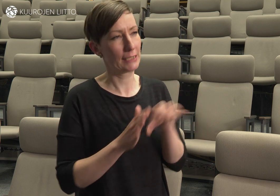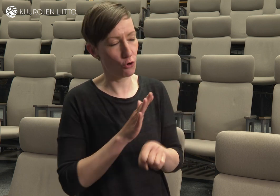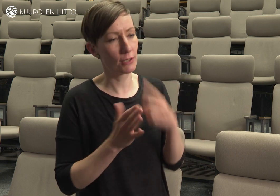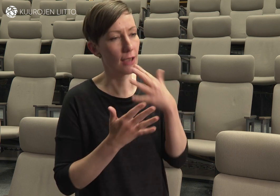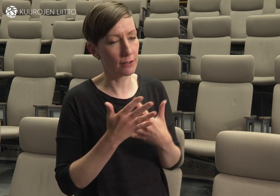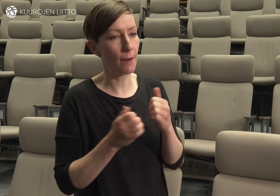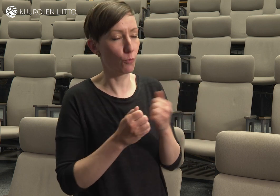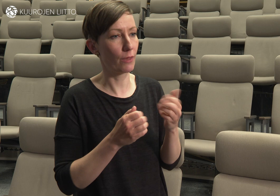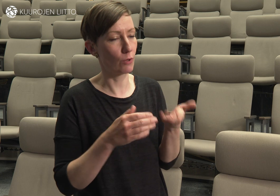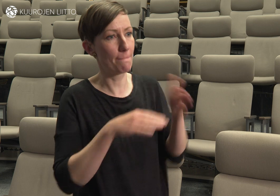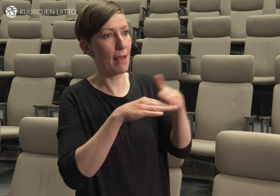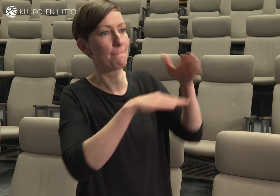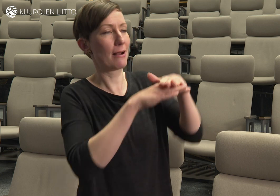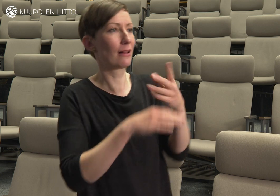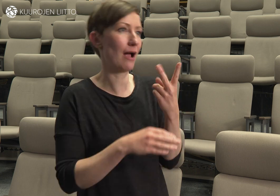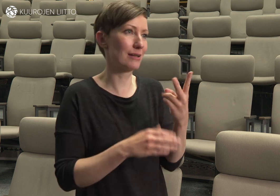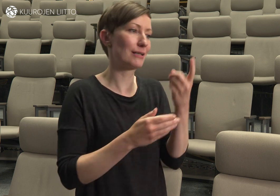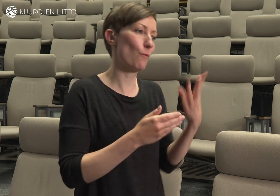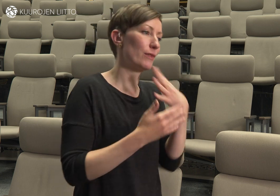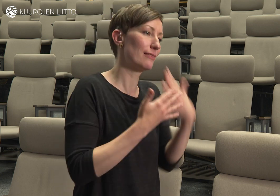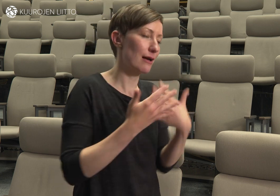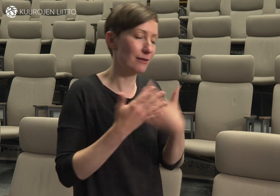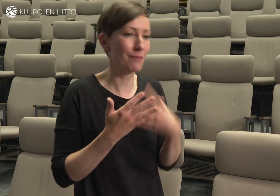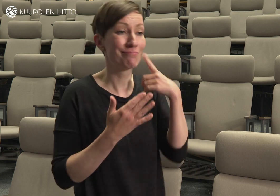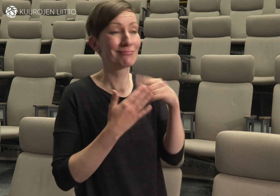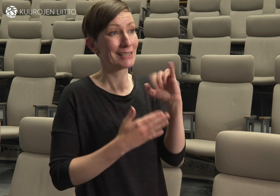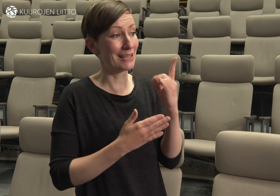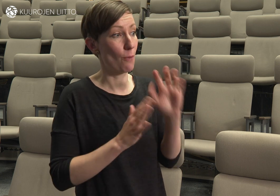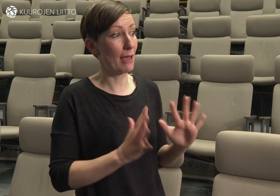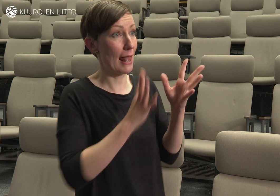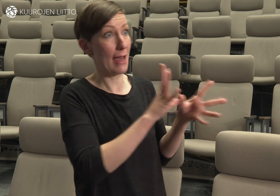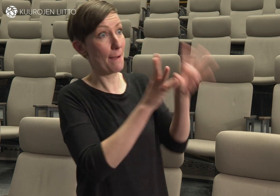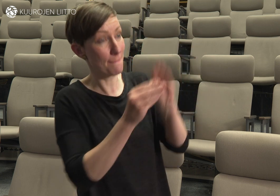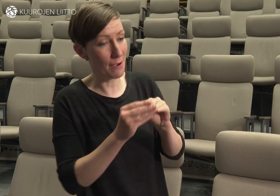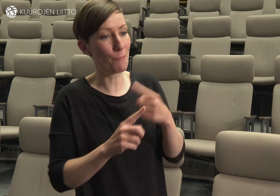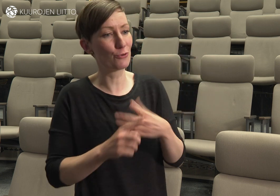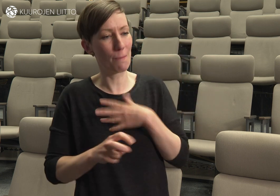ja sen ympärillä pyörivään rikostarinaan, myöhemmässä vaiheessa kirjaa - mukaan tulee myös kaksi muuta tarinaa, joista toinen käsittelee Idan elämää -